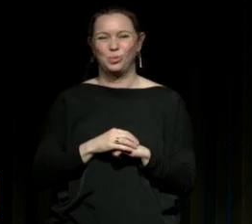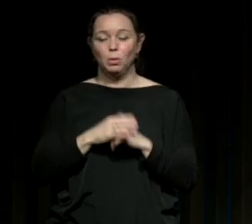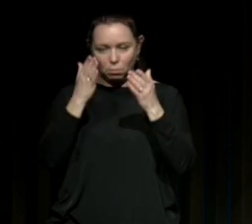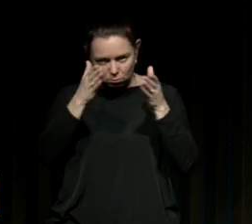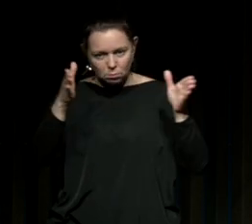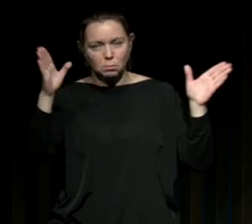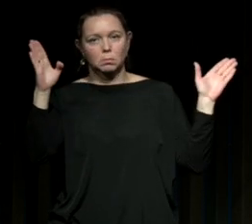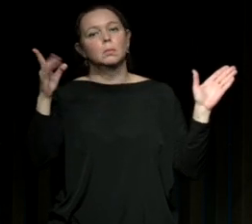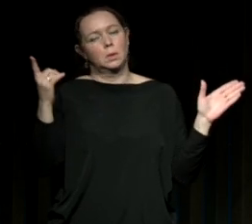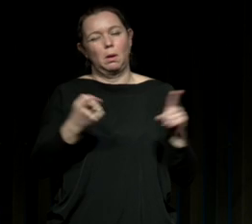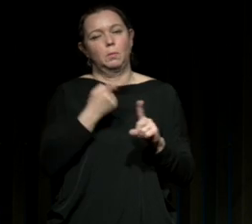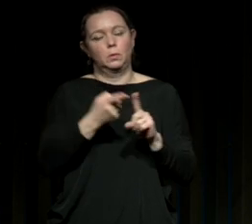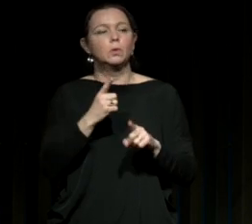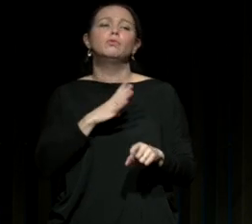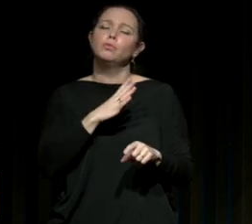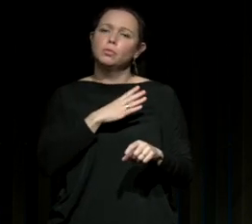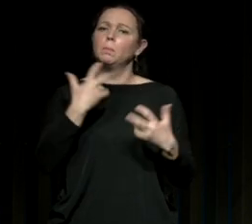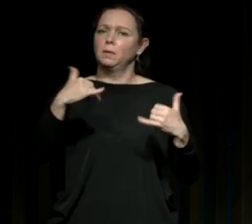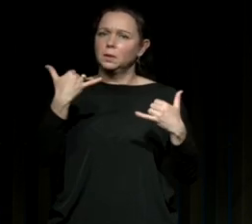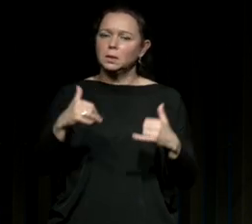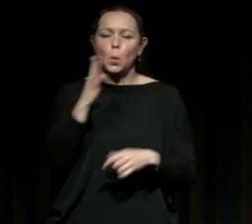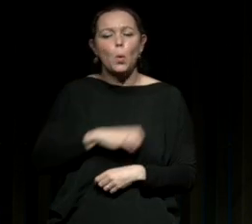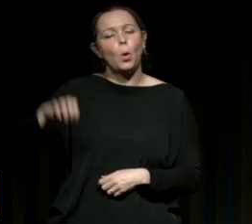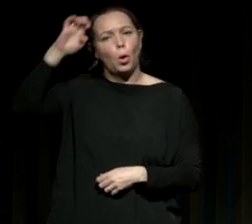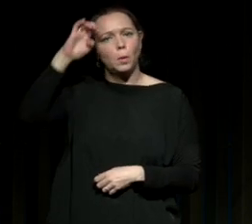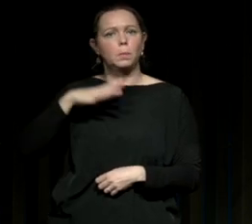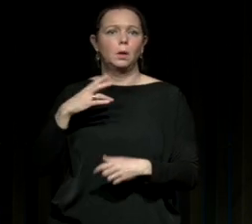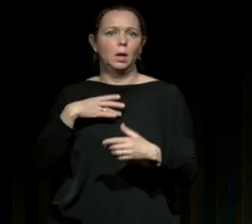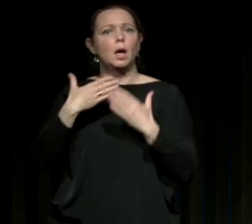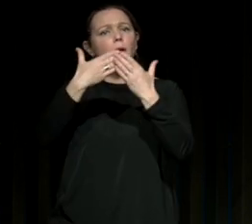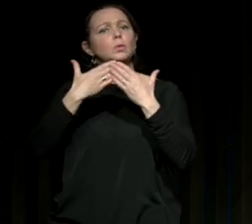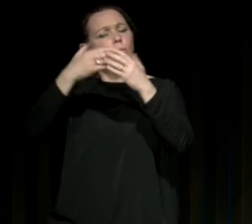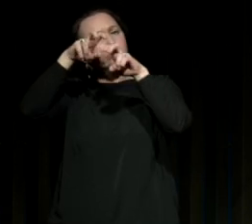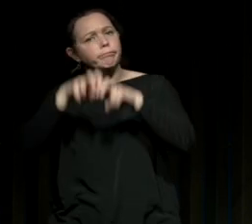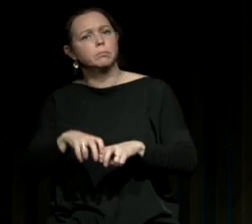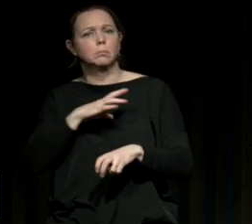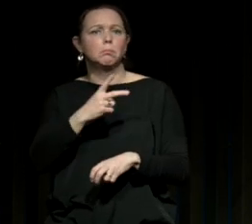des travaux en europe aussi un certain nombre de 2,2 de médecins et de chercheurs impliqués